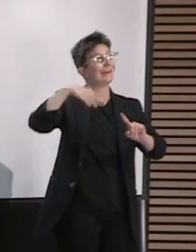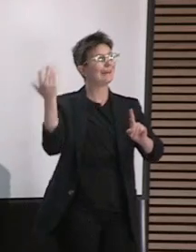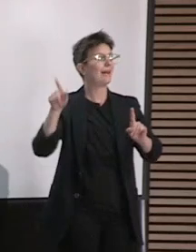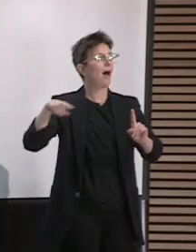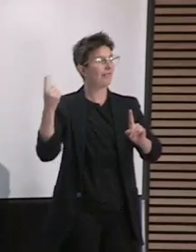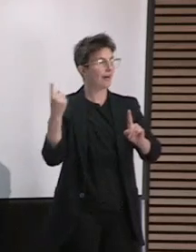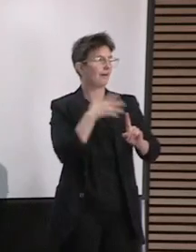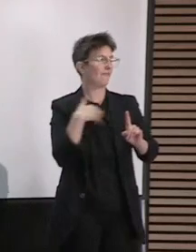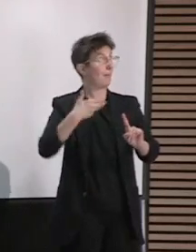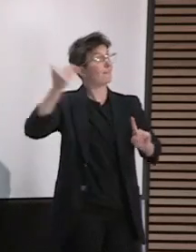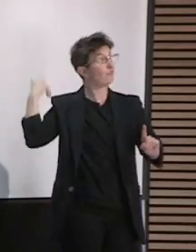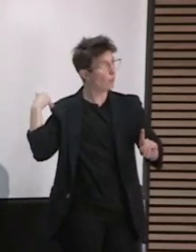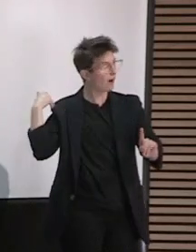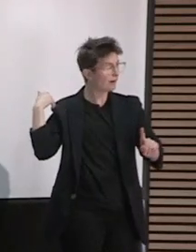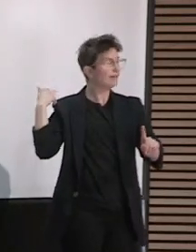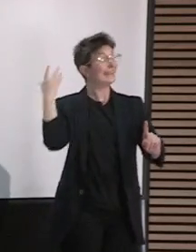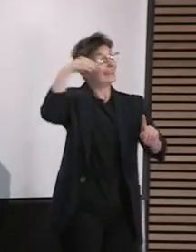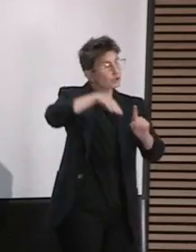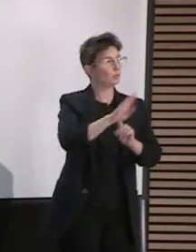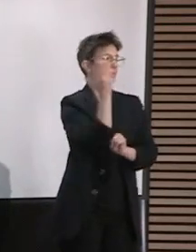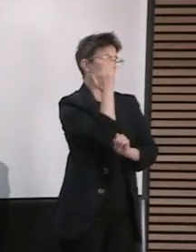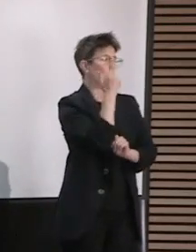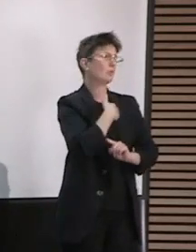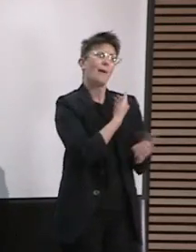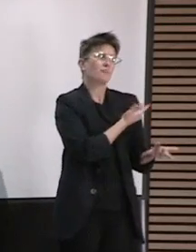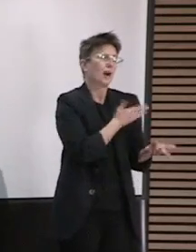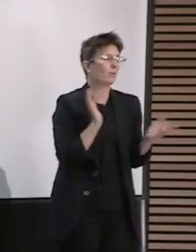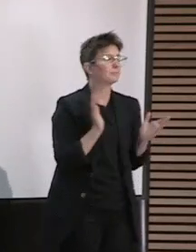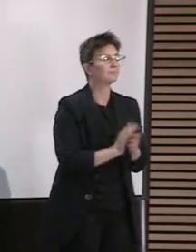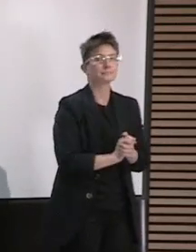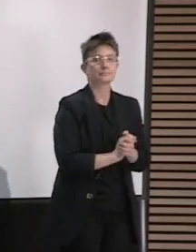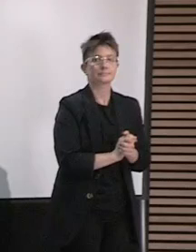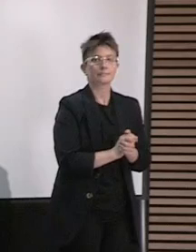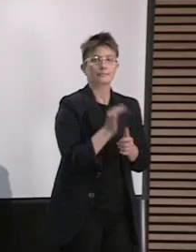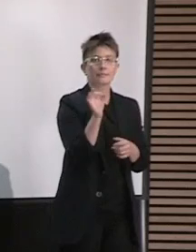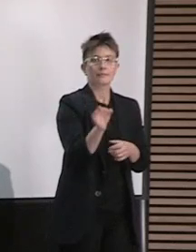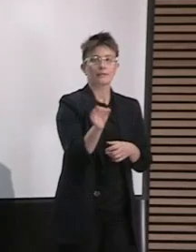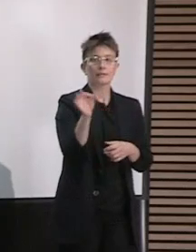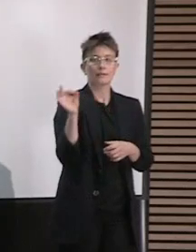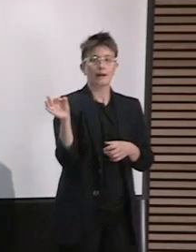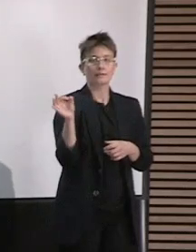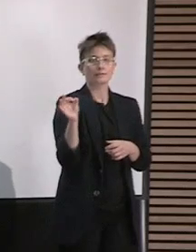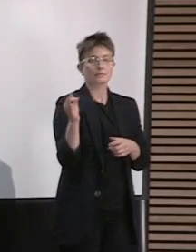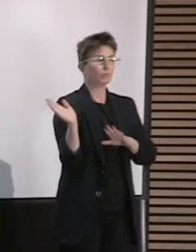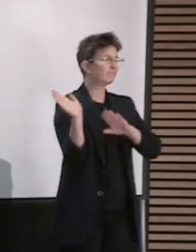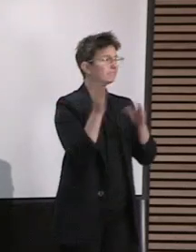kua rite ahau ki te tu i muri o te meka ta maatau i te$ 1. 6 piriona neke atu ki te pupuri